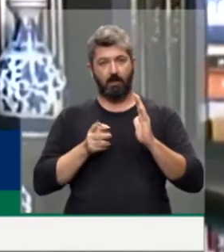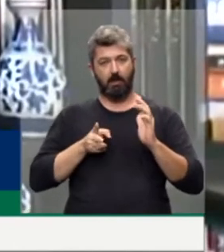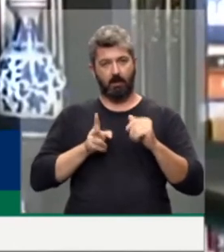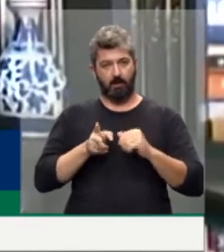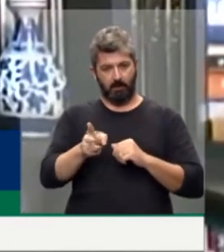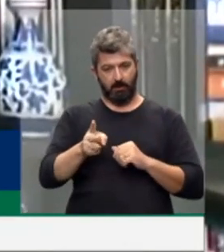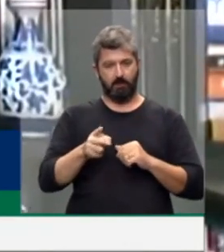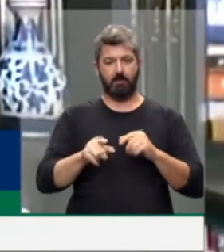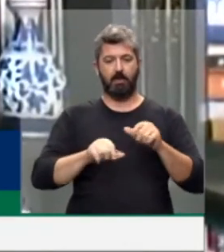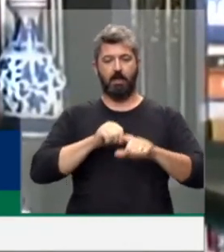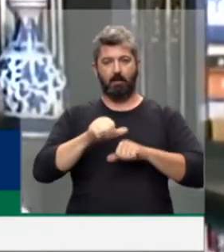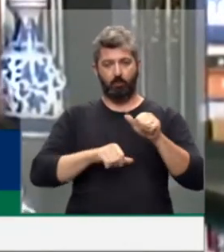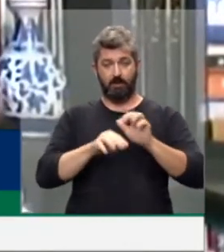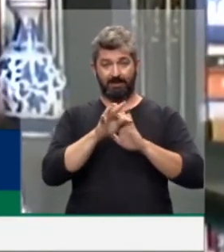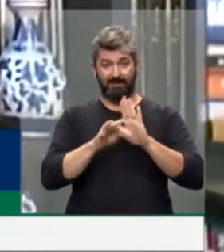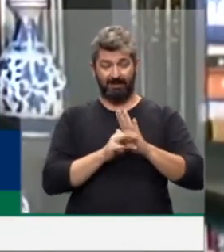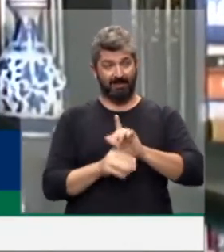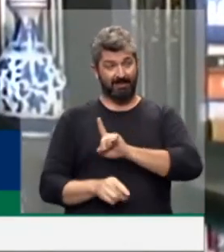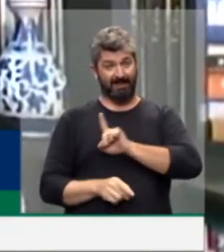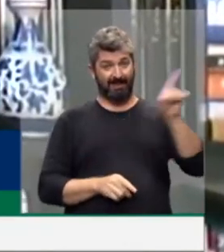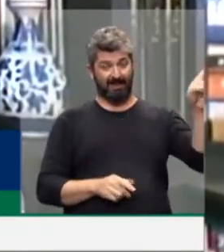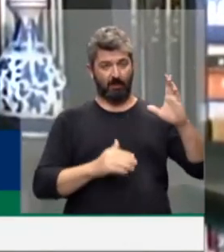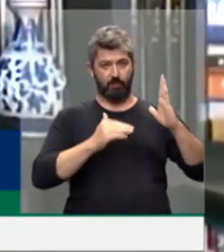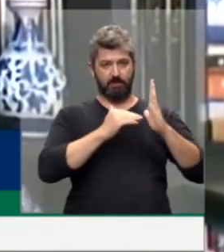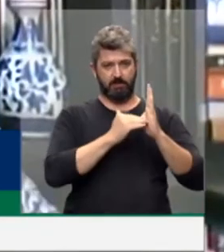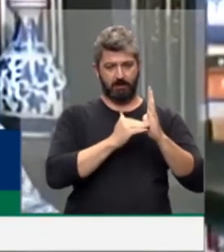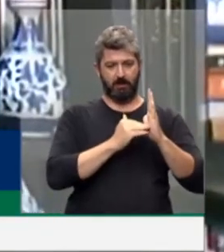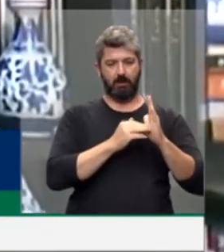POPULAÇÃO. ENTÃO EU PEÇO, SENHOR PRESIDENTE, QUE AMANHÃ A CÂMARA DOS DEPUTADOS MANTENHA AS ALTERAÇÕES